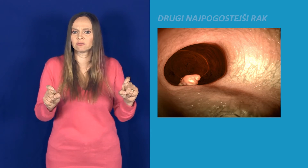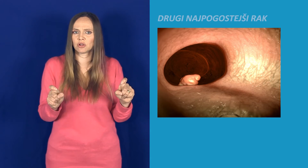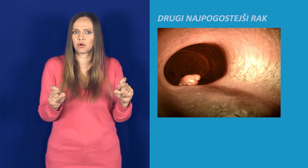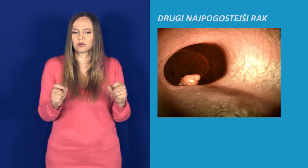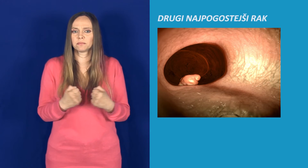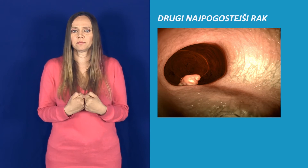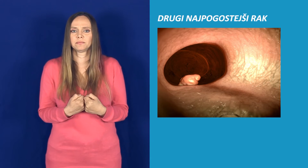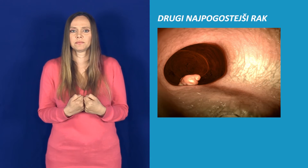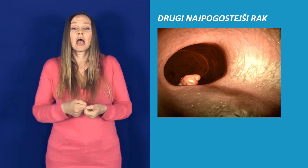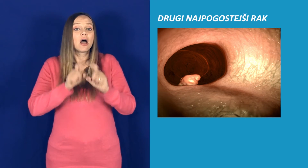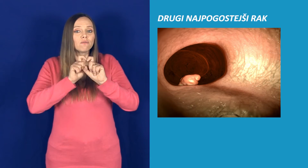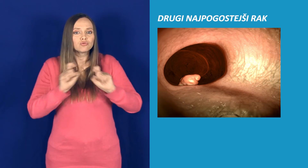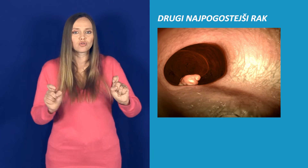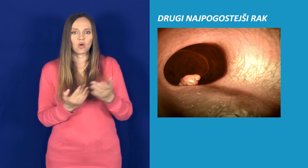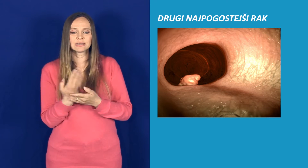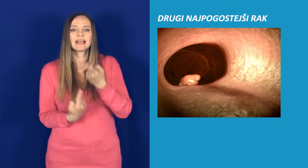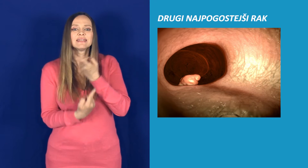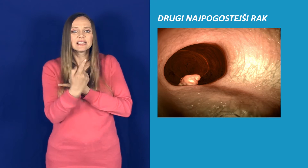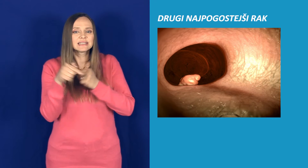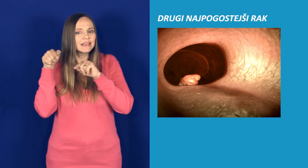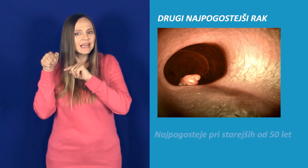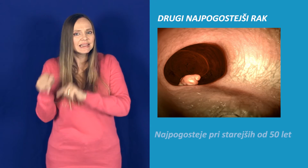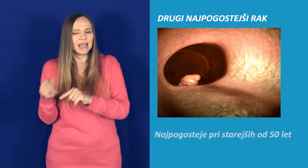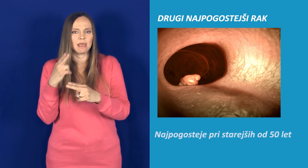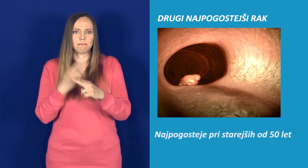Vzrok za nastanek te bolezni še ni popolnoma jasen.